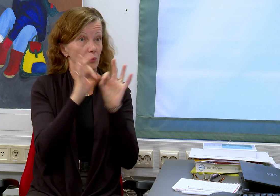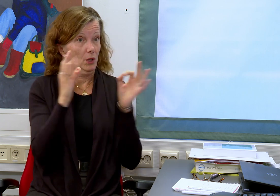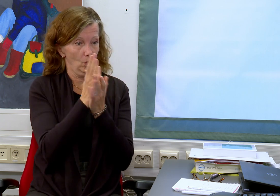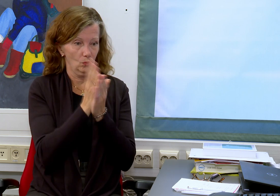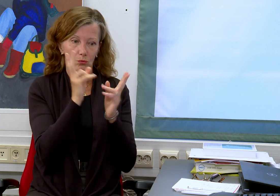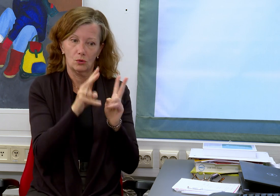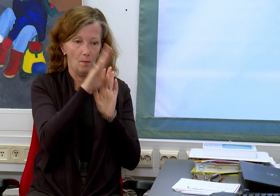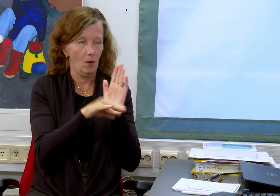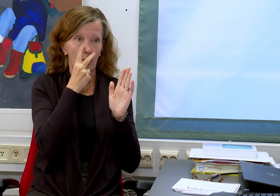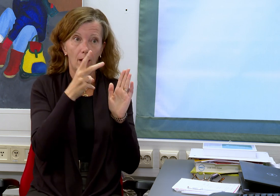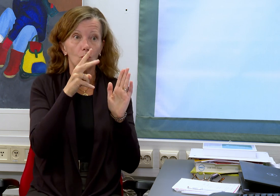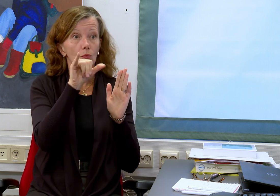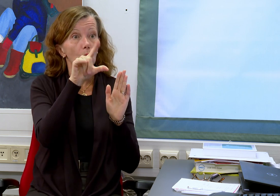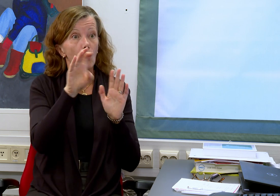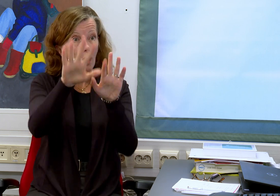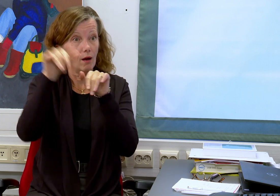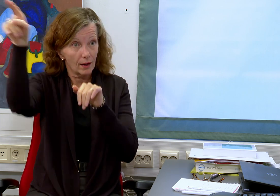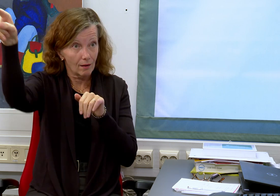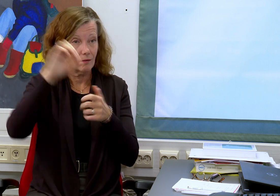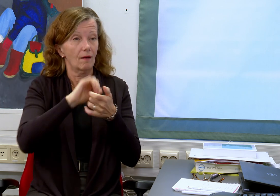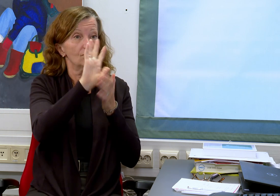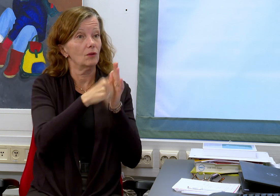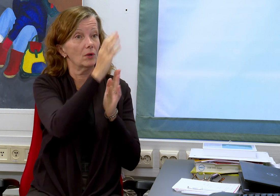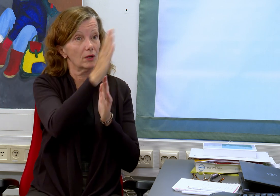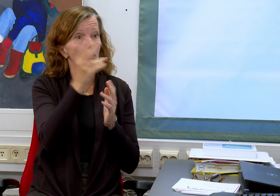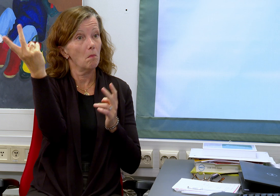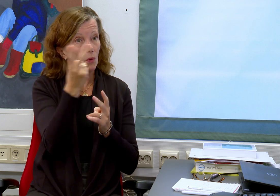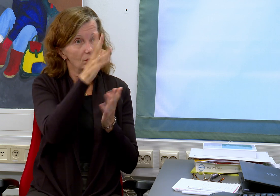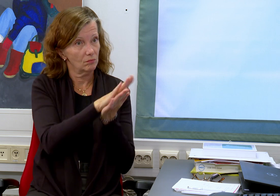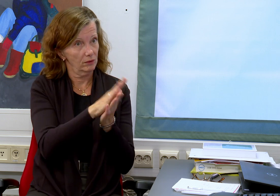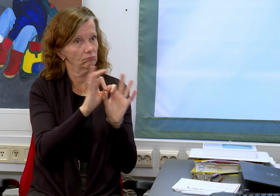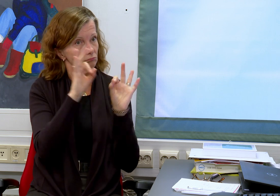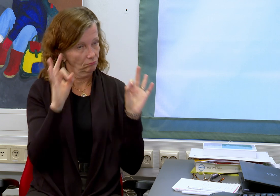eli lastenohjelmamme ovat nähtävissä vk-kirjaston lisäksi myös Yle Areenassa.